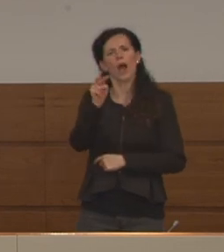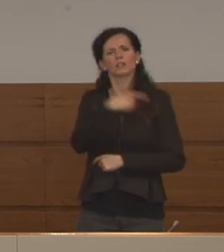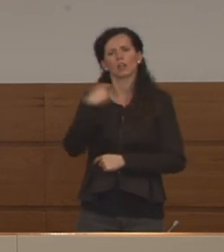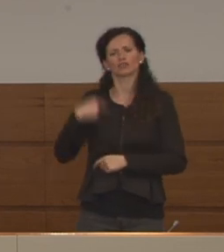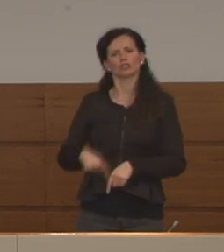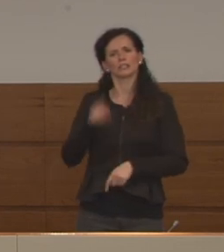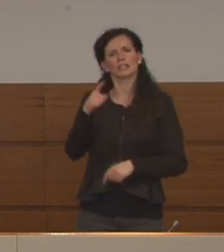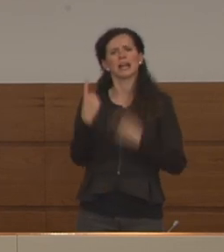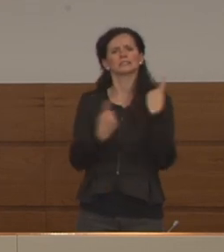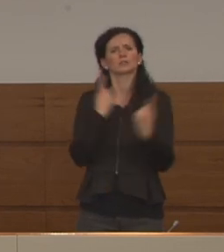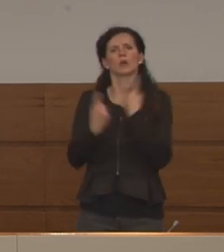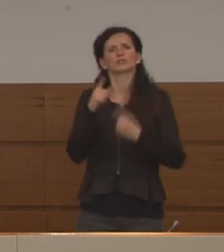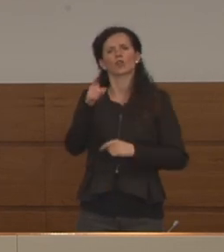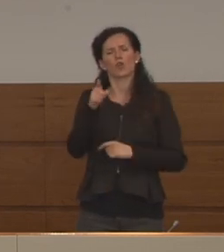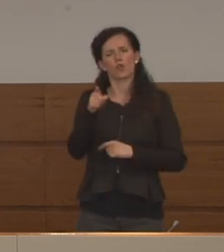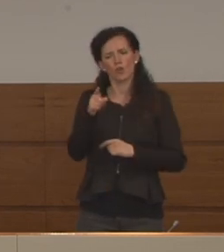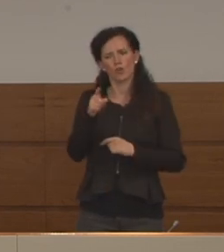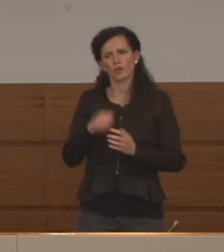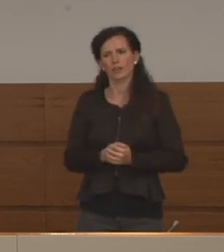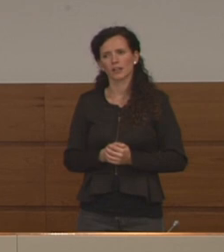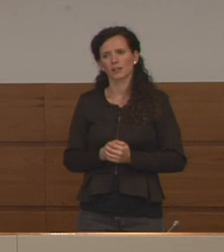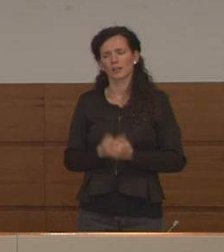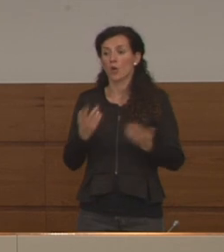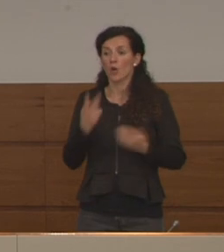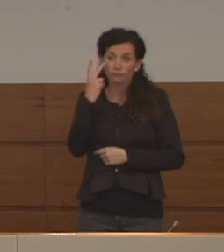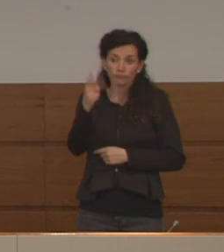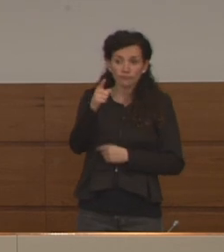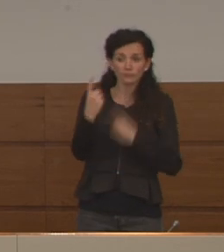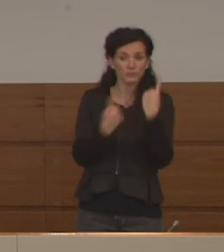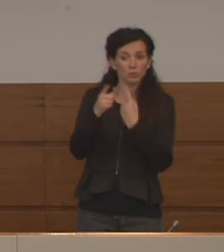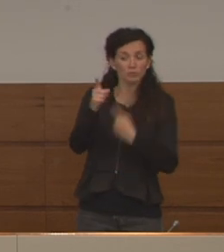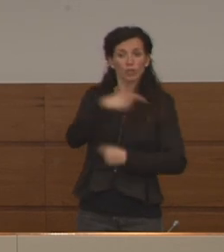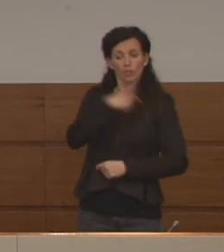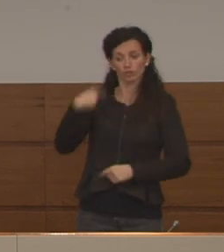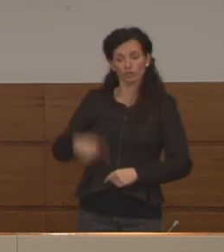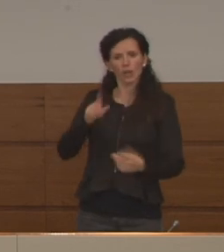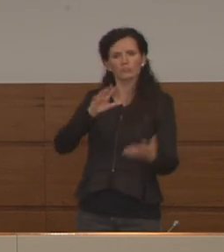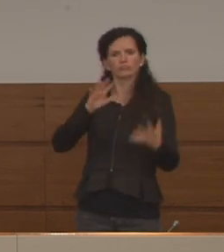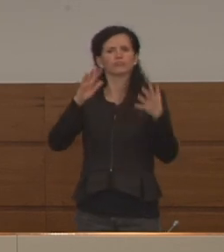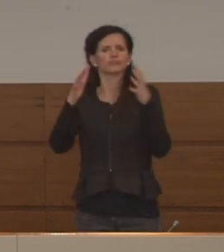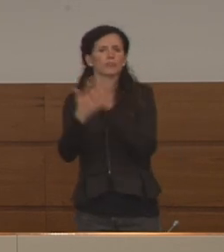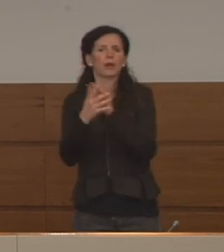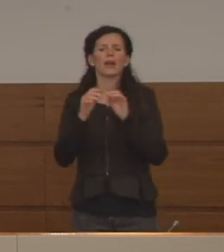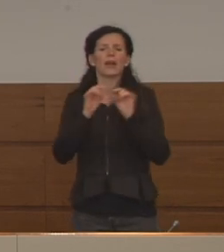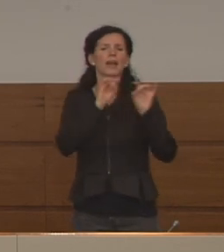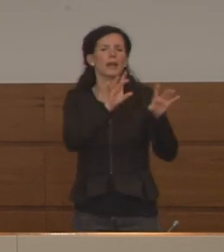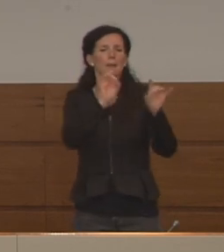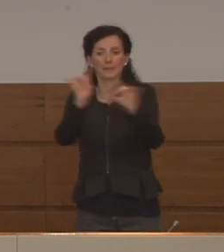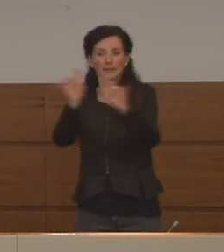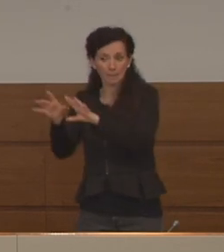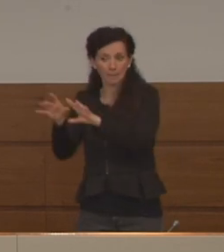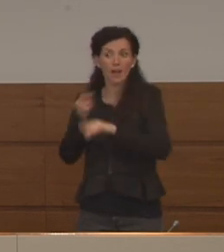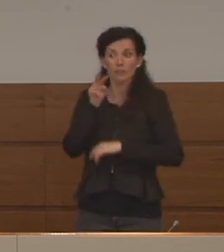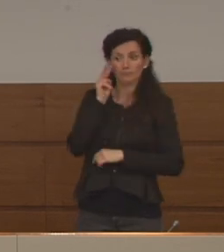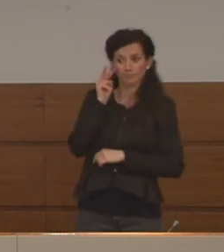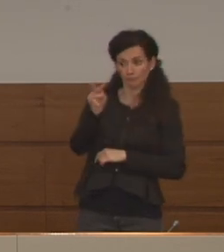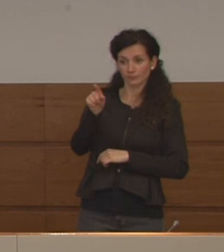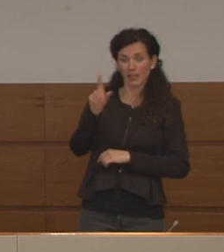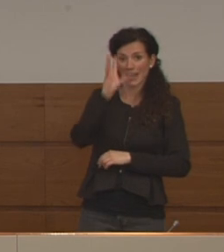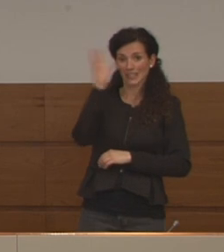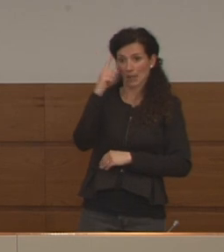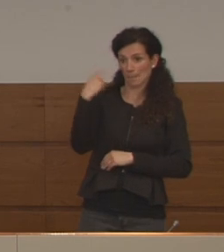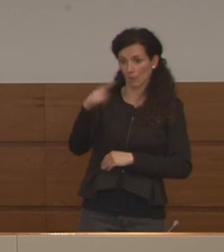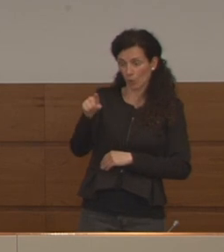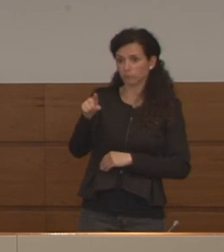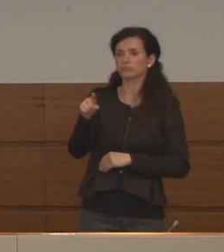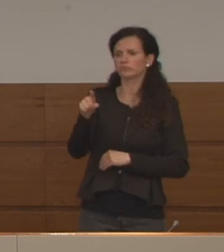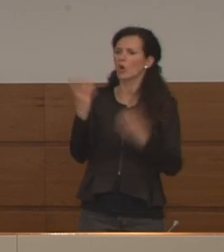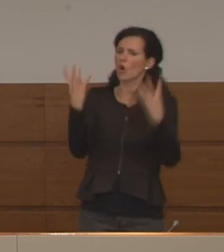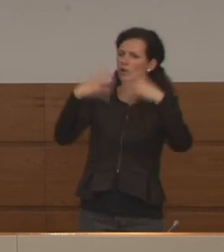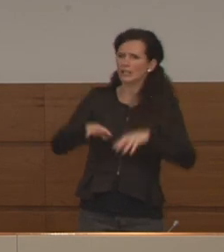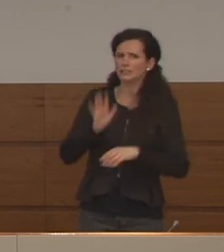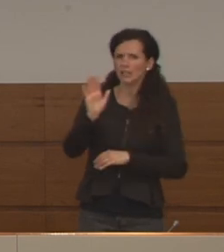si sarebbe sviluppata l'epidemia e che cosa sarebbe stato organizzato